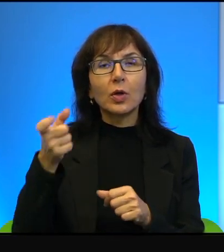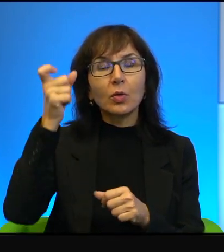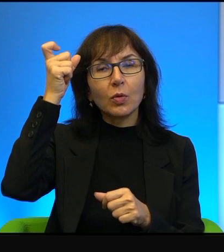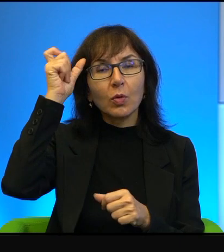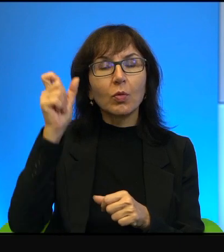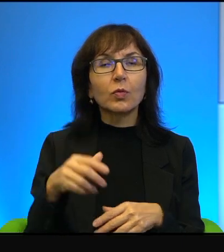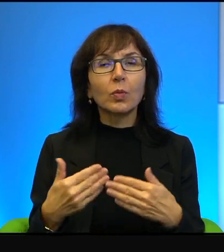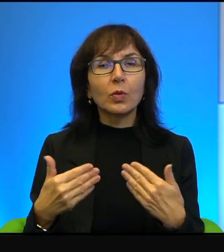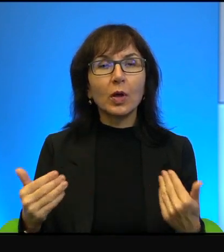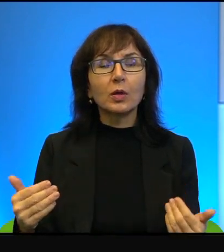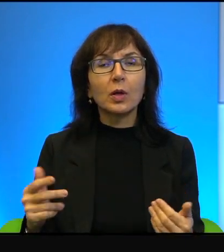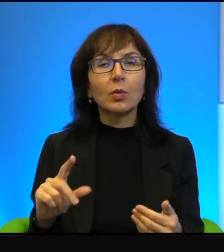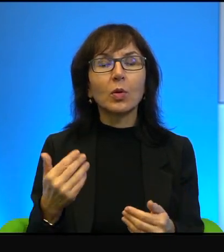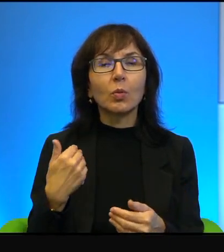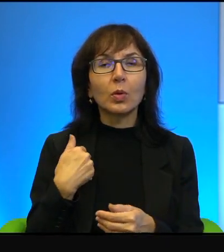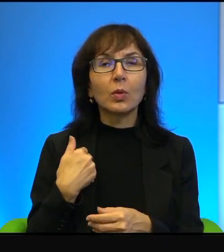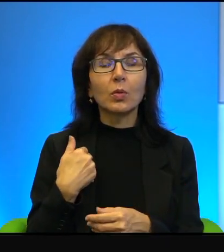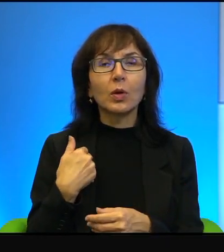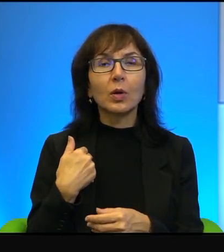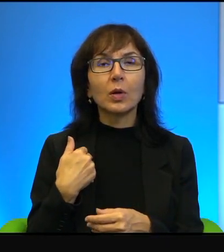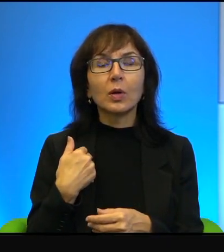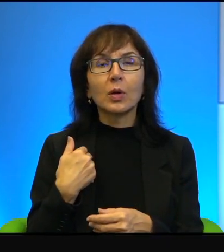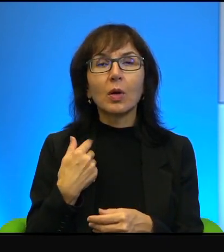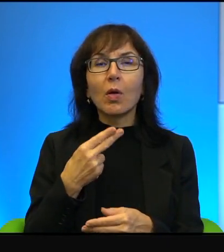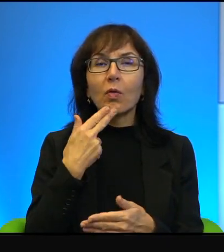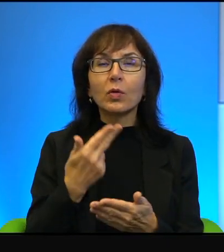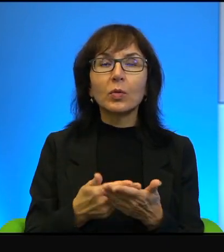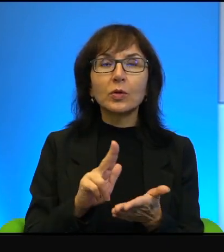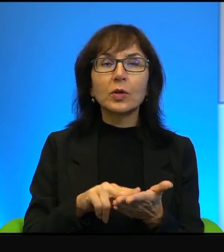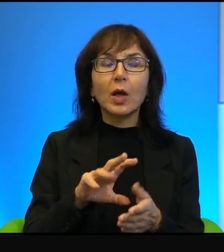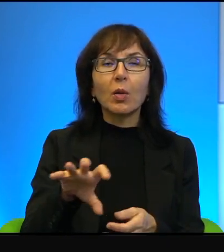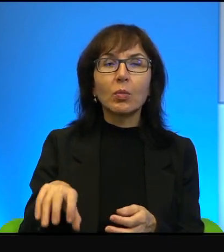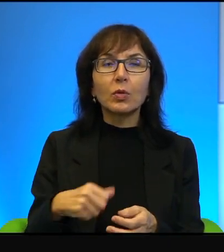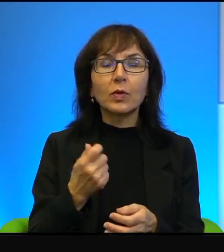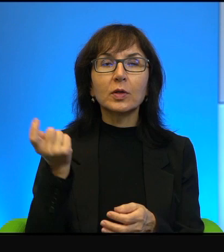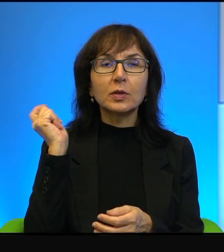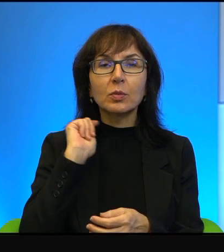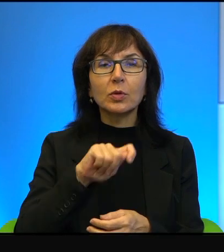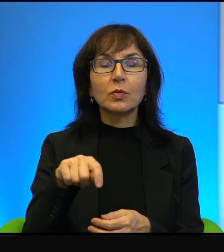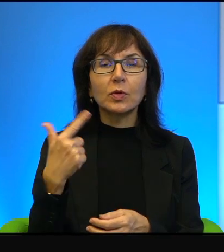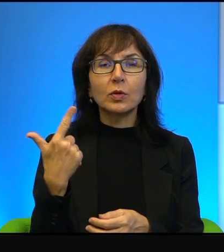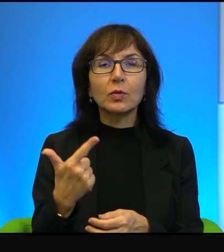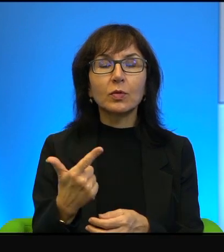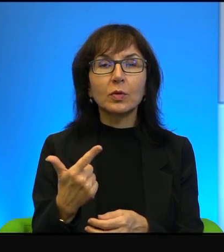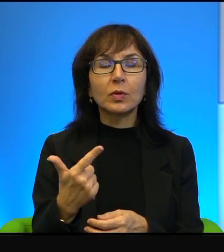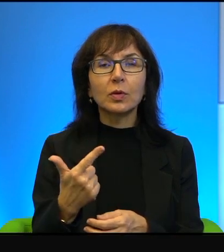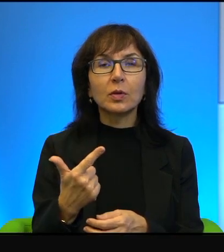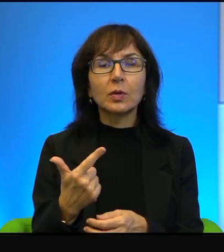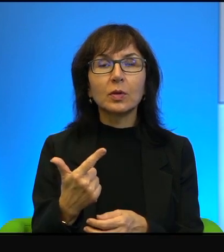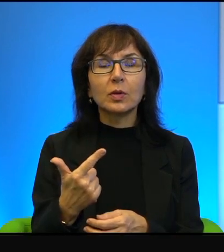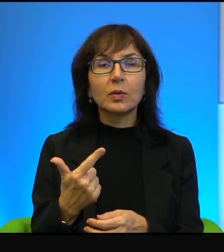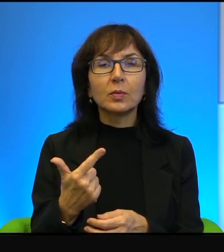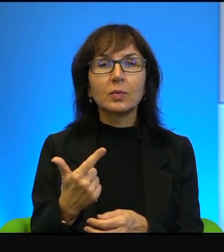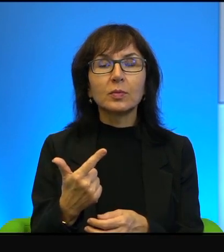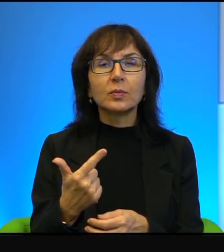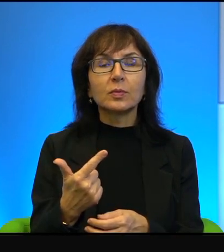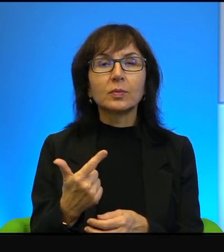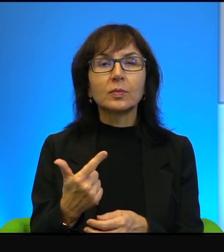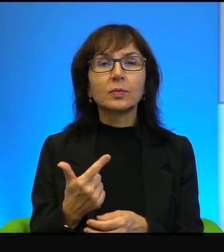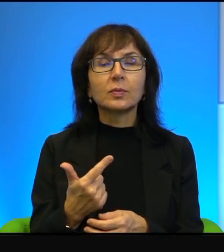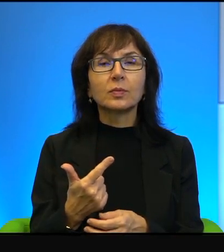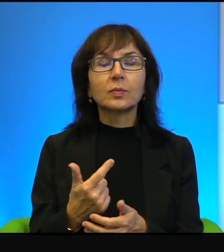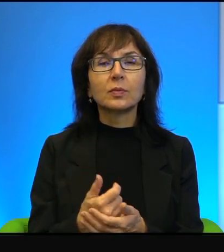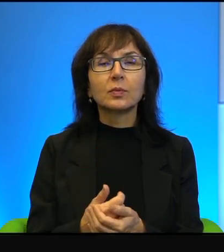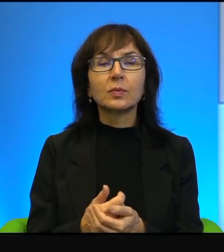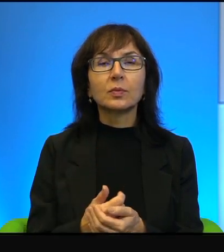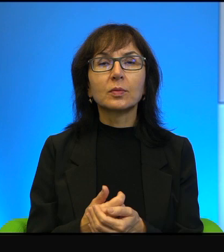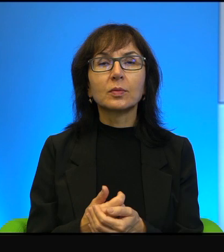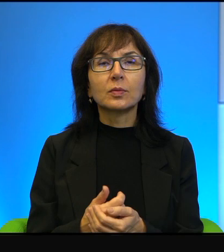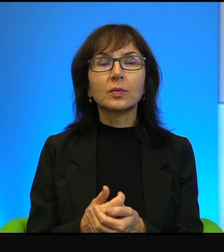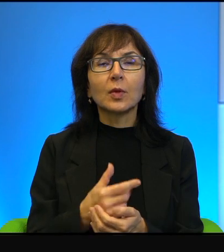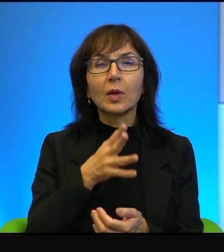To było w odpowiedzi na porwanie i zamordowanie dwóch izraelskich chłopców,